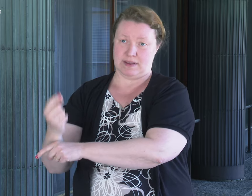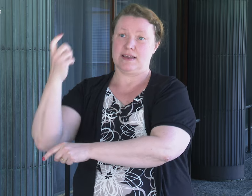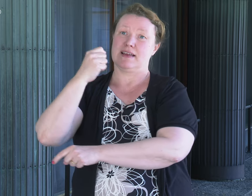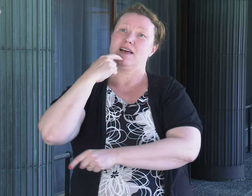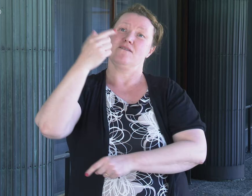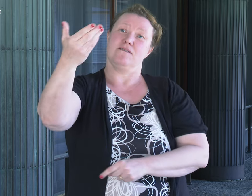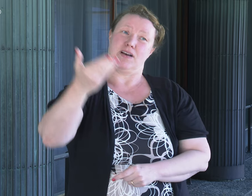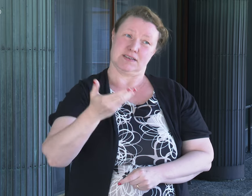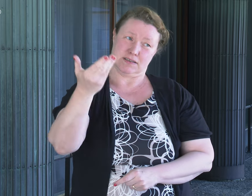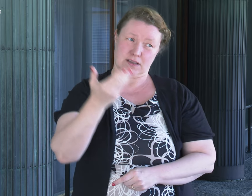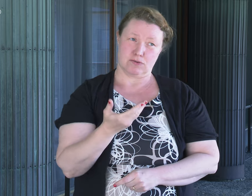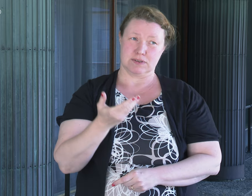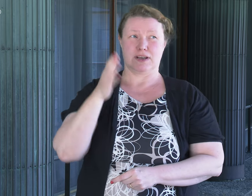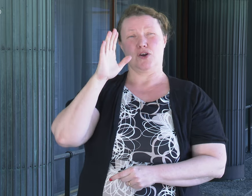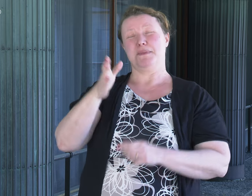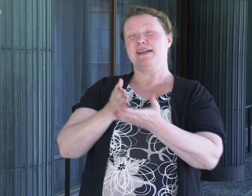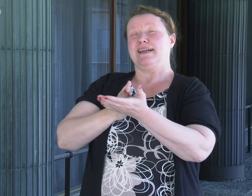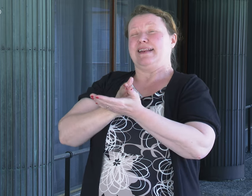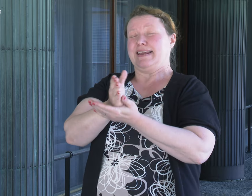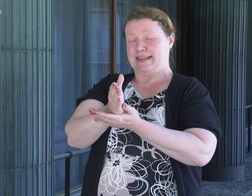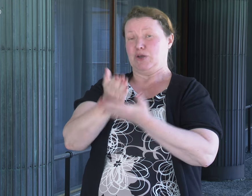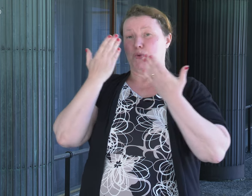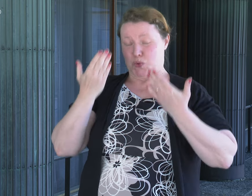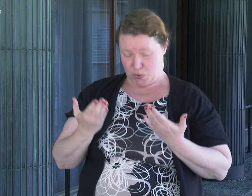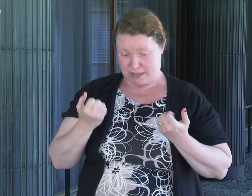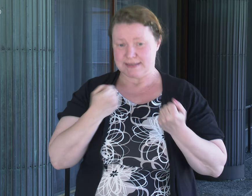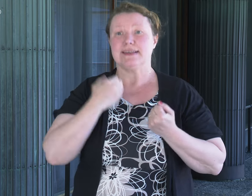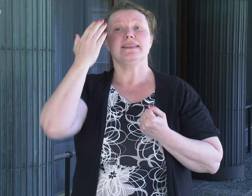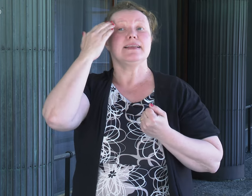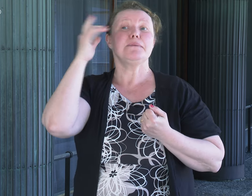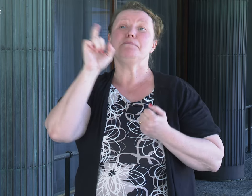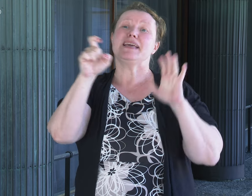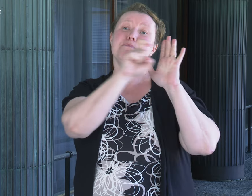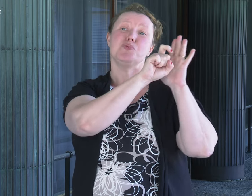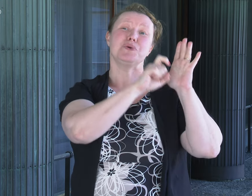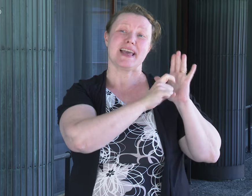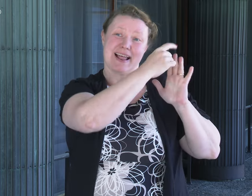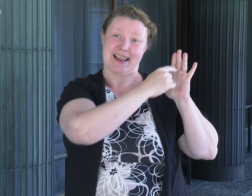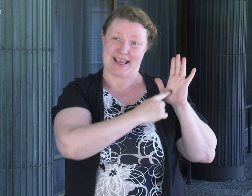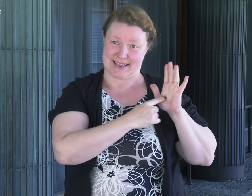Kelan vastauksista saimme ainakin tietää, mihin pykäliin he nojaavat.